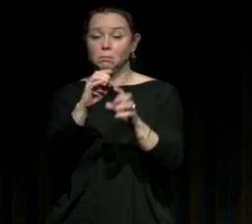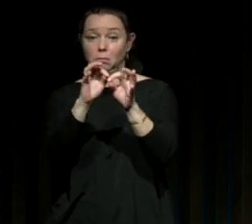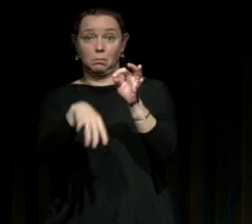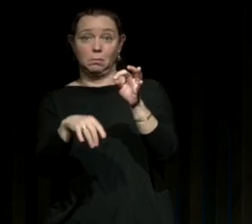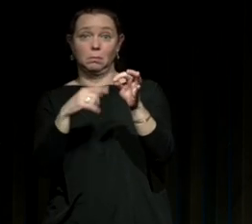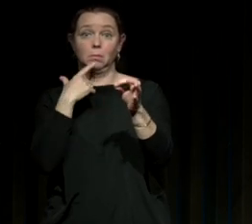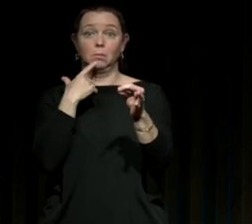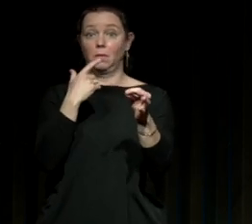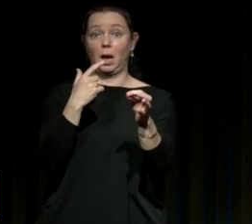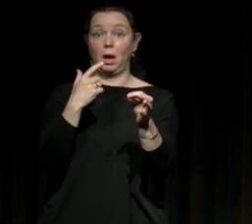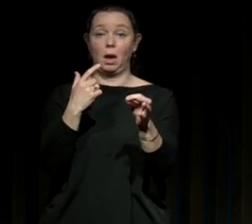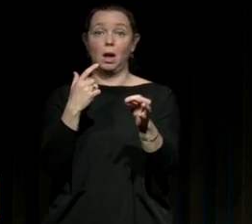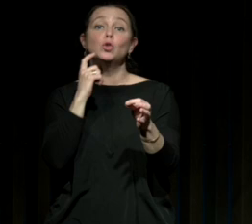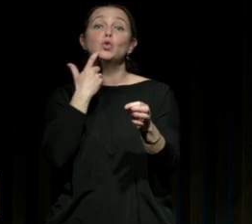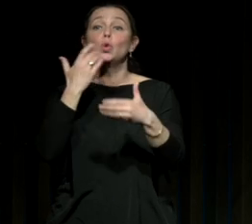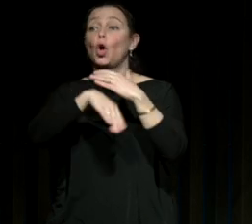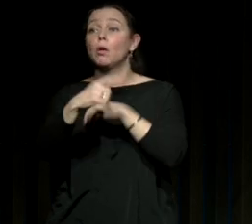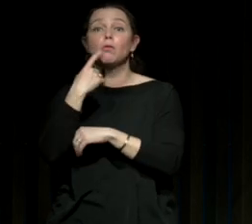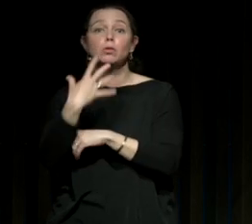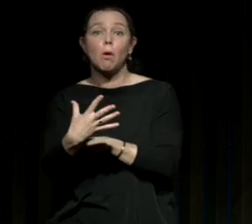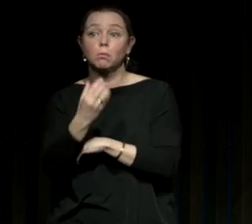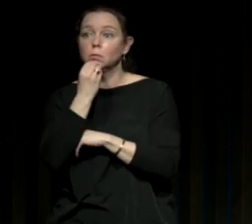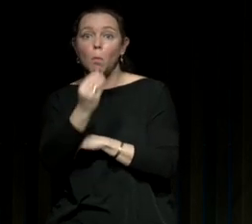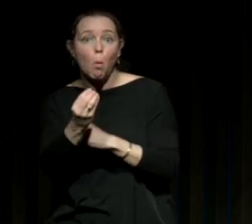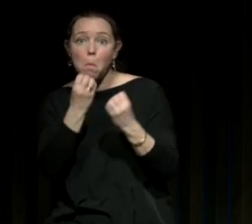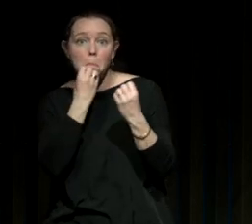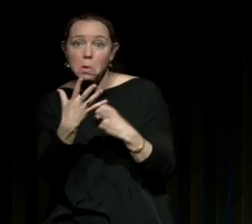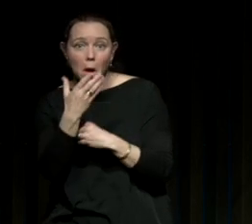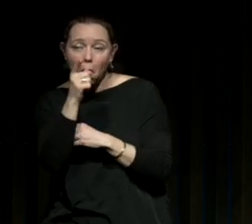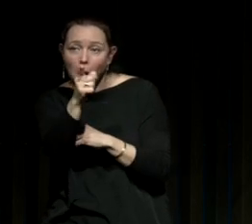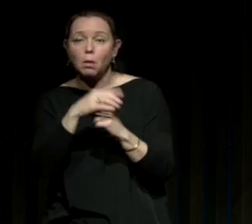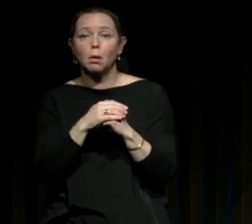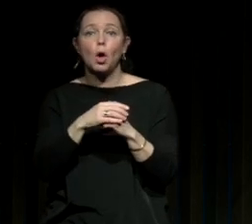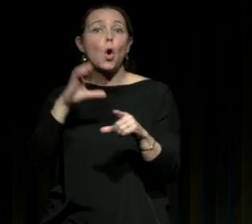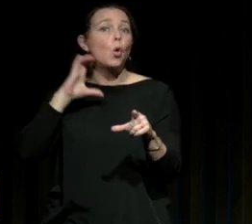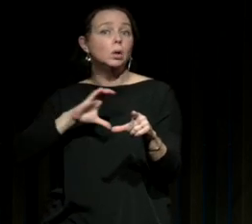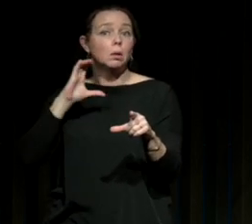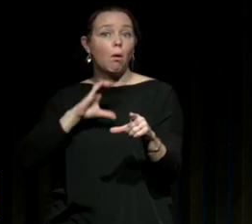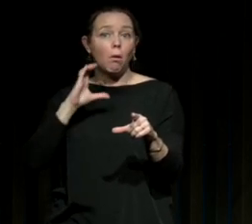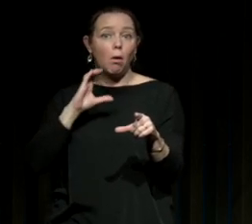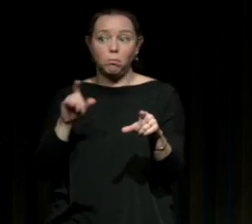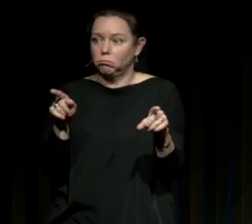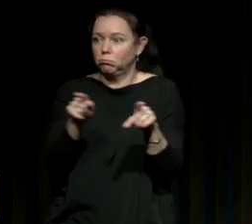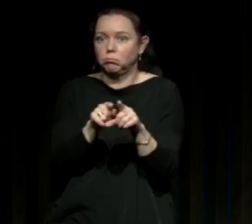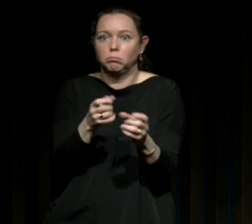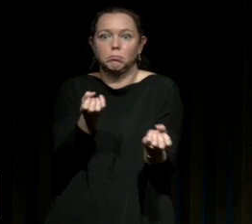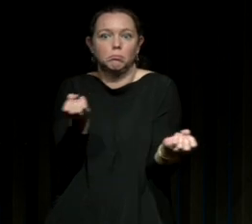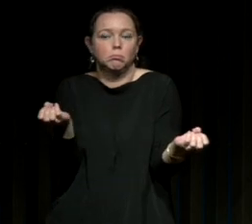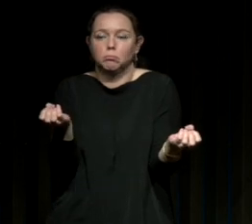cynique sur les trois derniers mois c'est bien il a un bon cholestérol qui est plutôt élevé